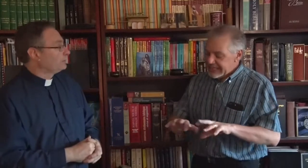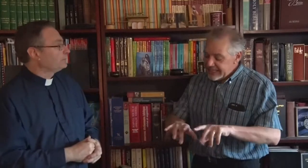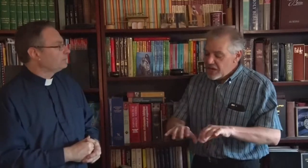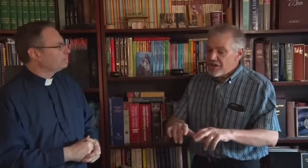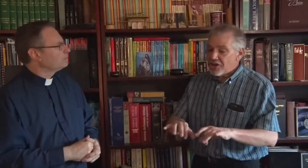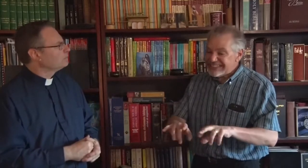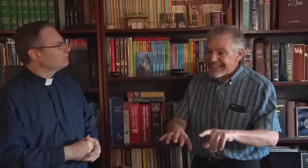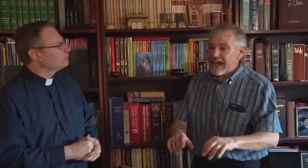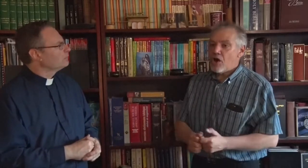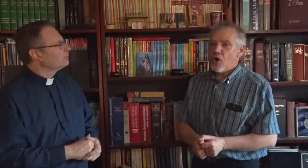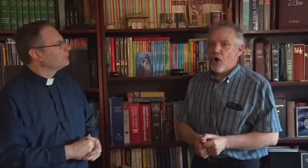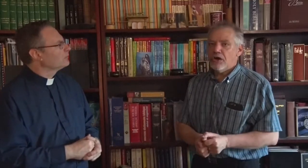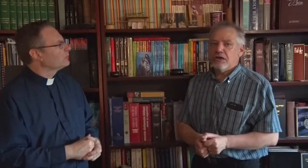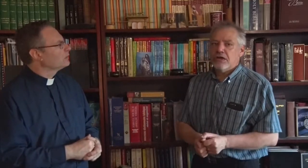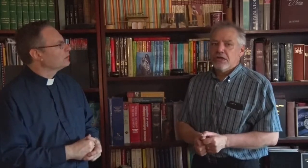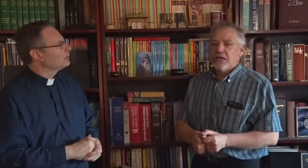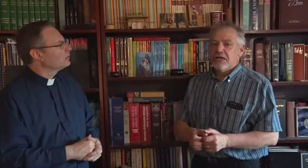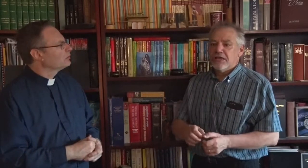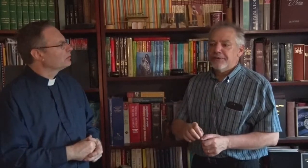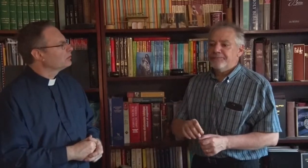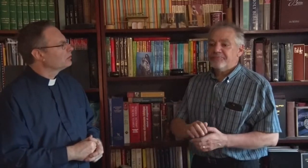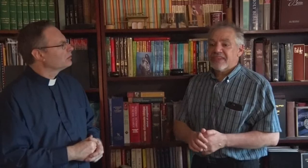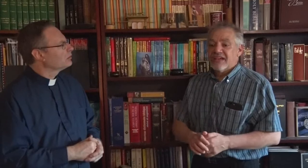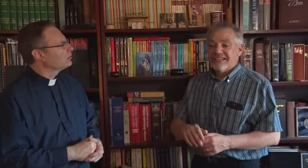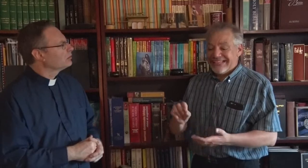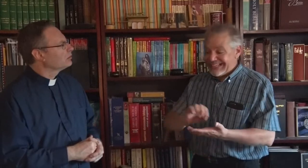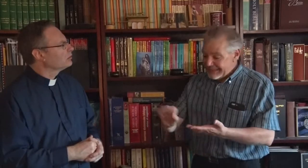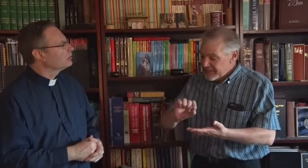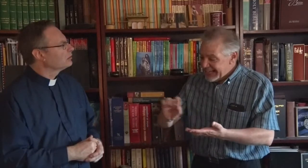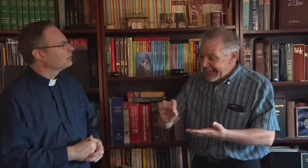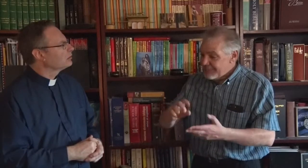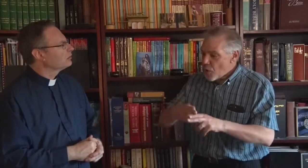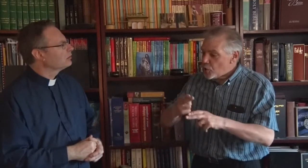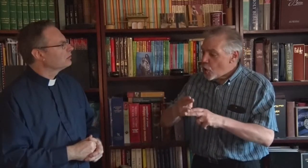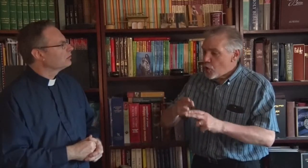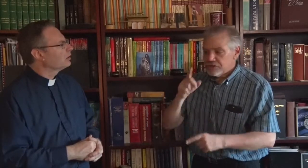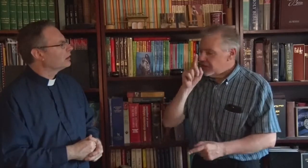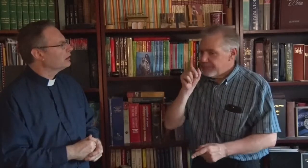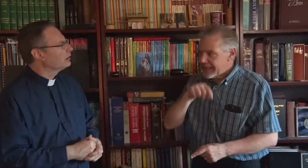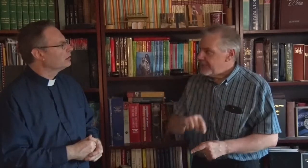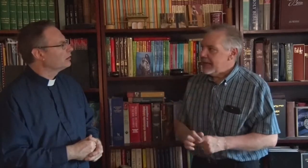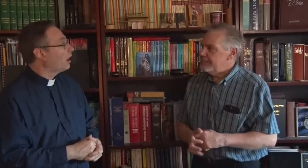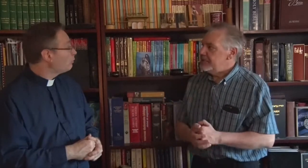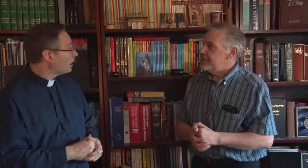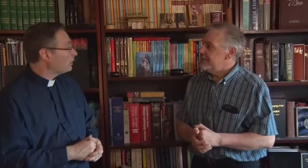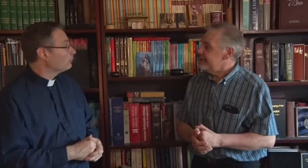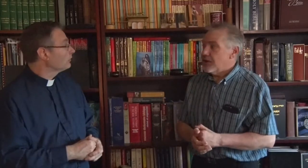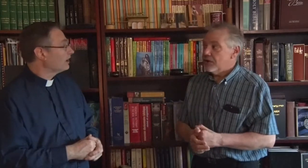L’ordinateur, écrire mon nom, j’étais pas capable. Pas capable? Non